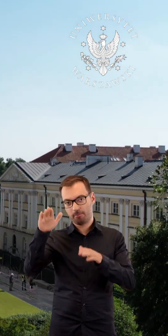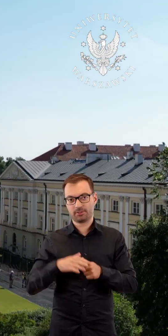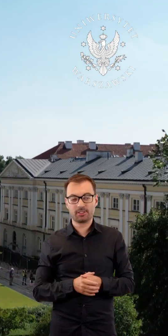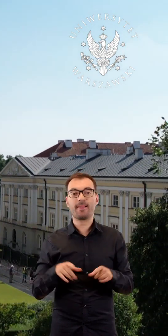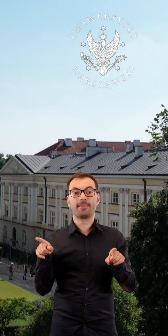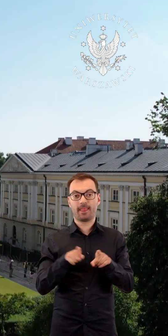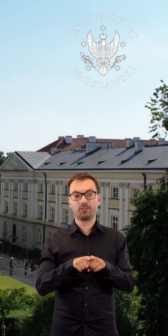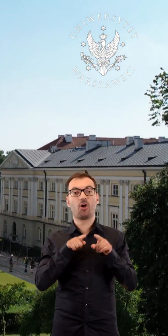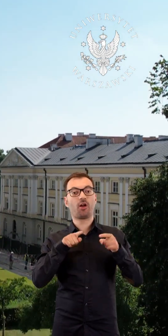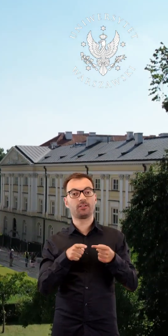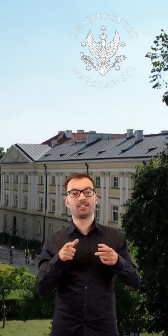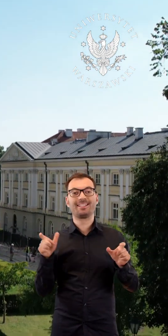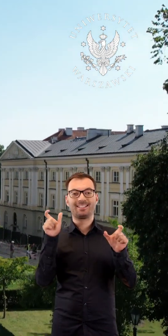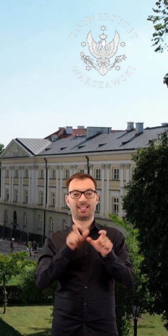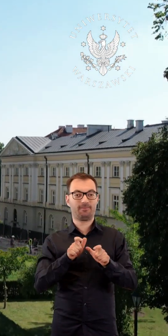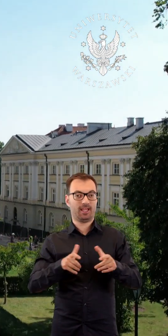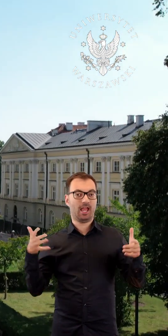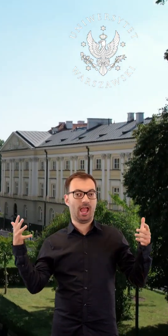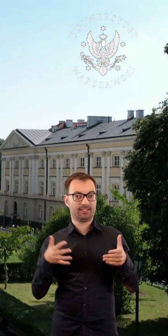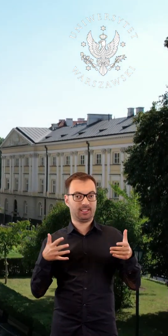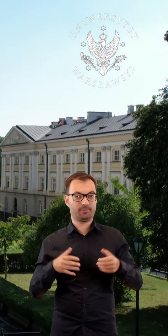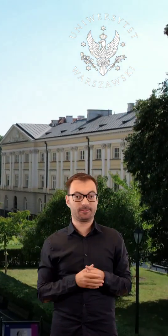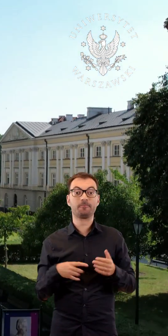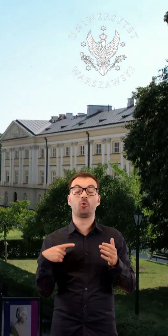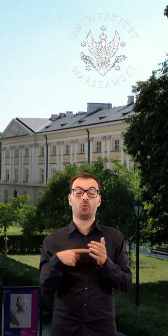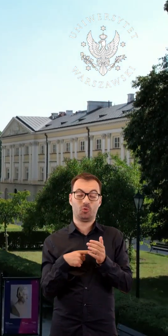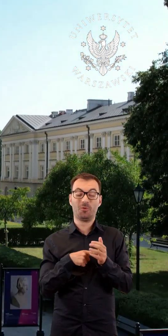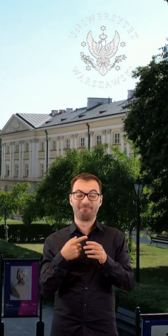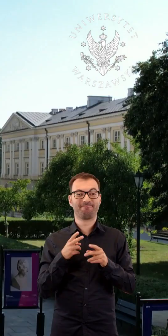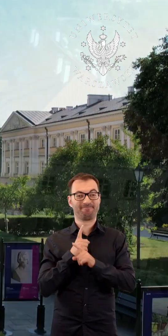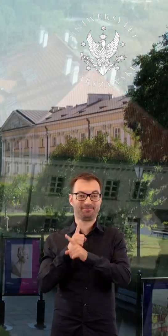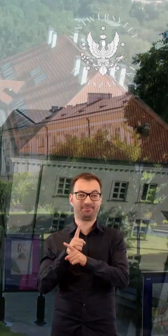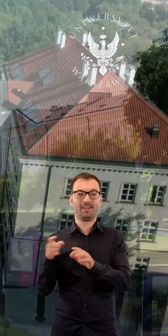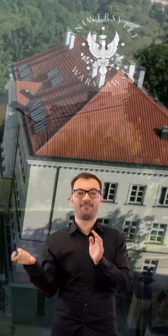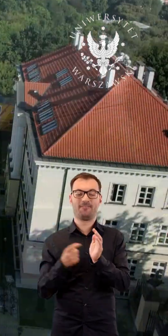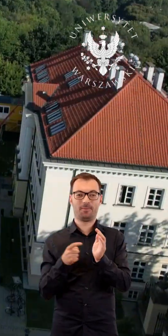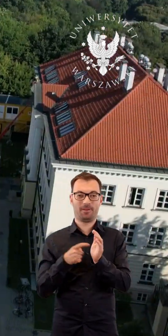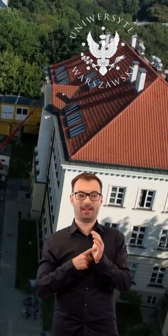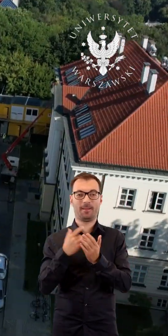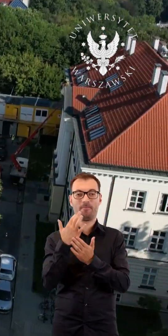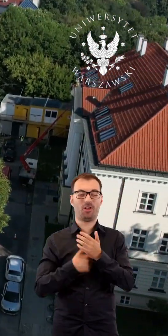oraz egzamin certyfikacyjny niezbędny do wypełnienia wymagań programu studiów licencjackich